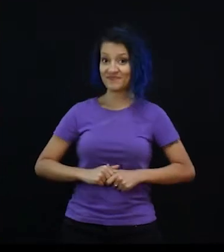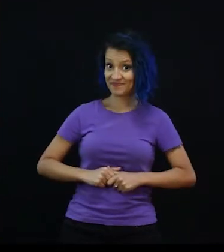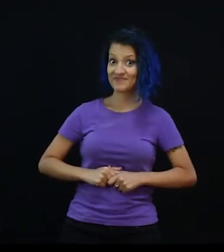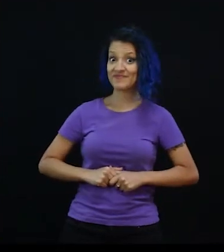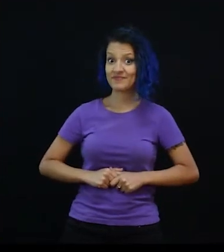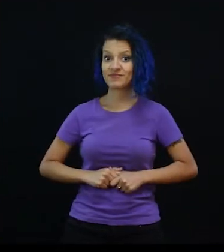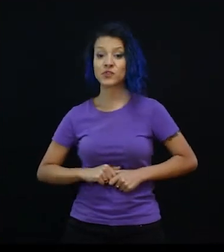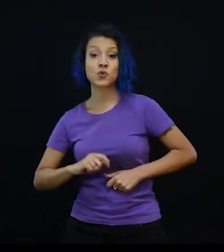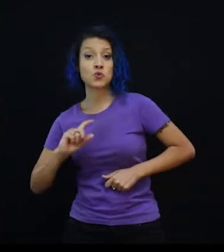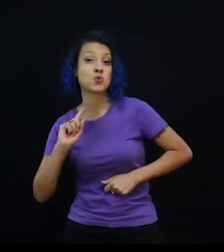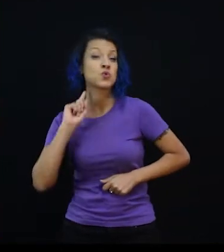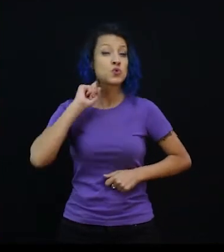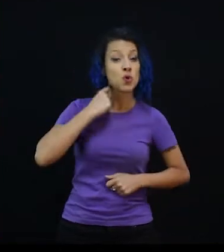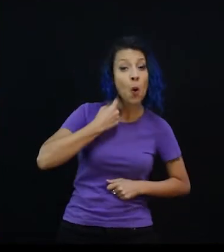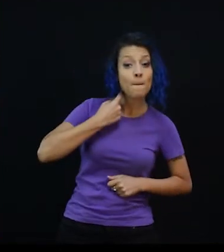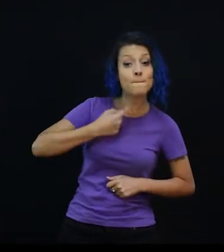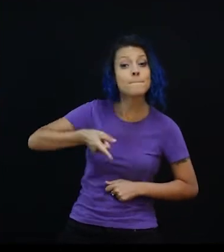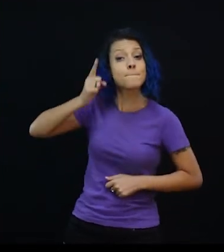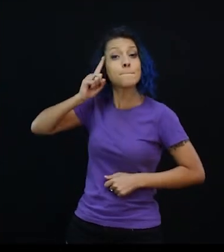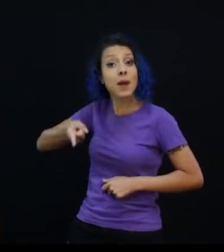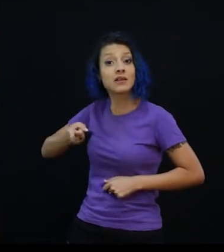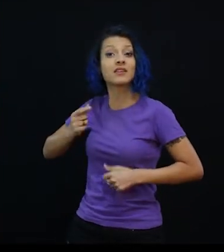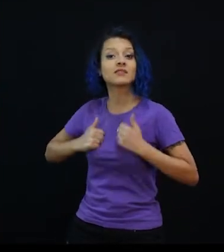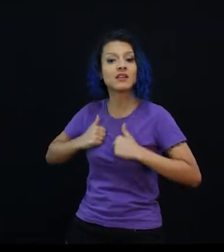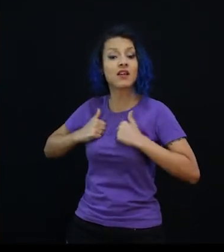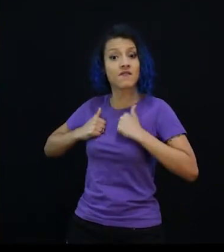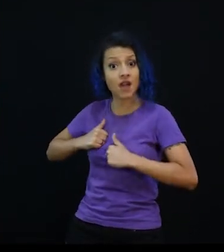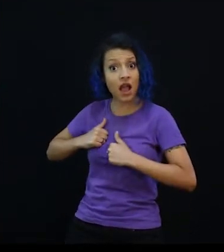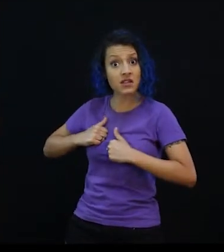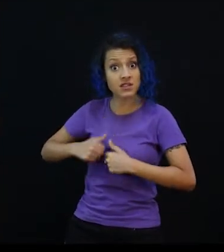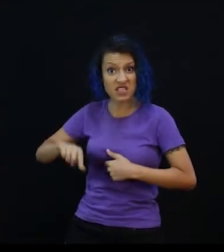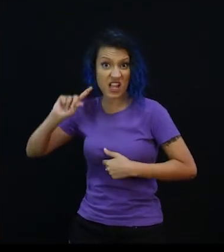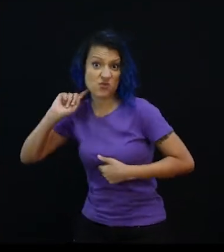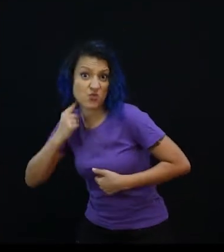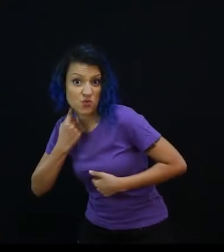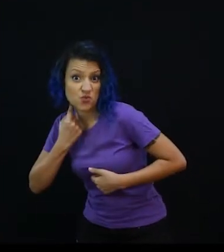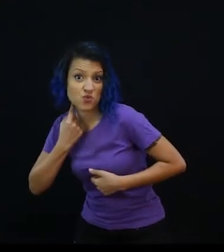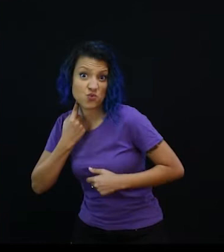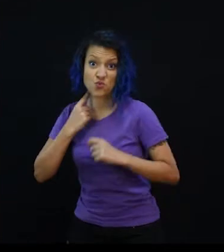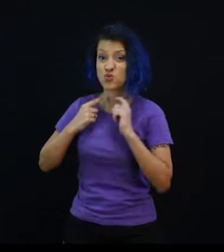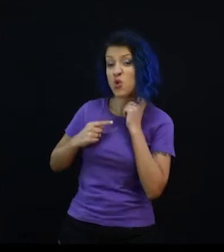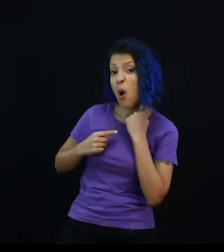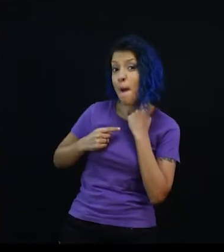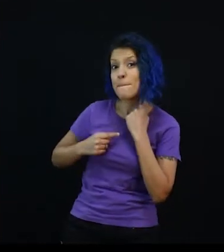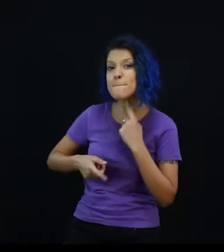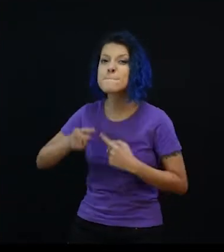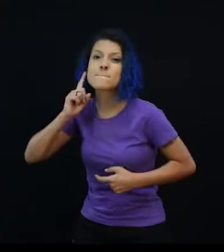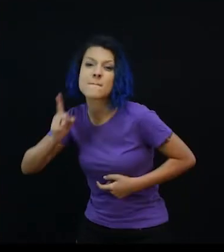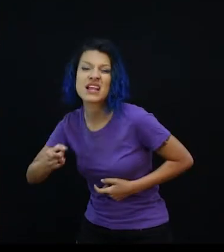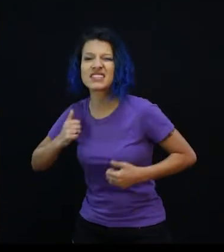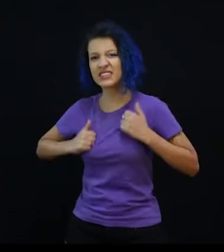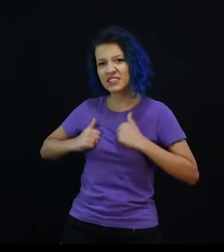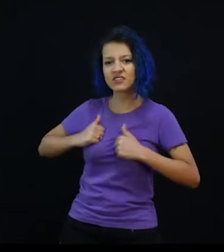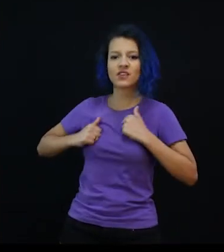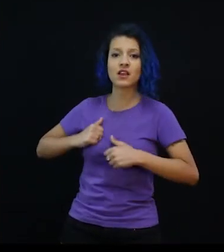Se está sujo, faça se lavar Se está sujo, faça se esfregar